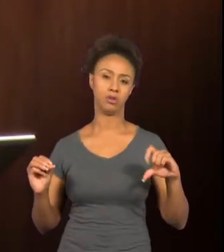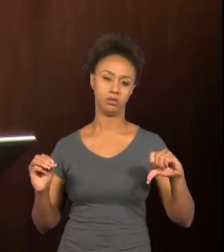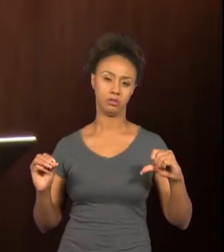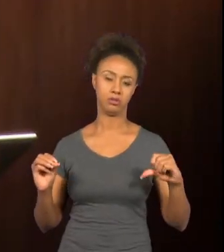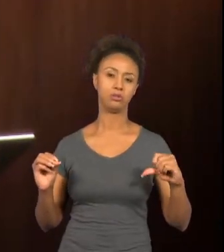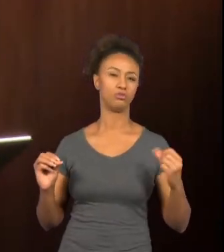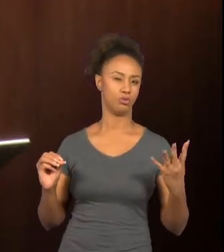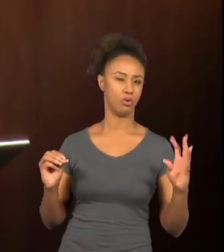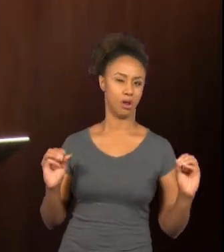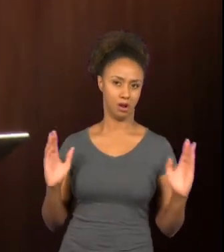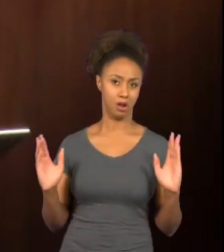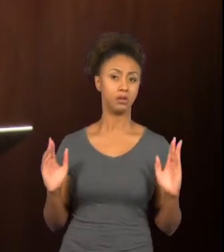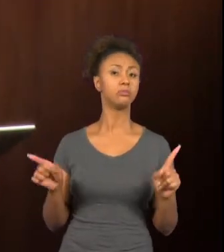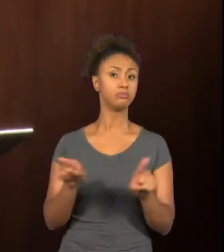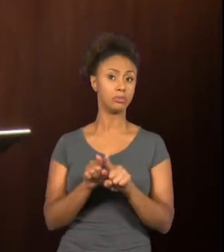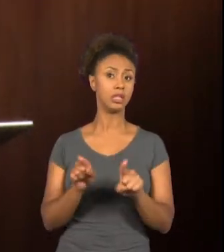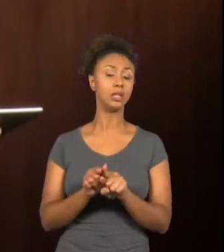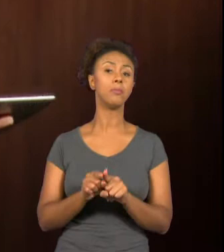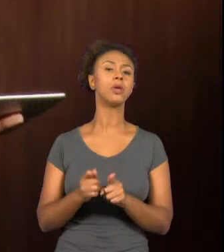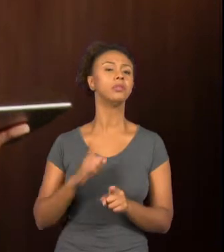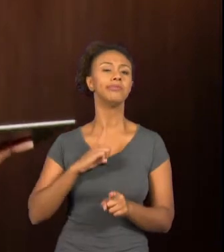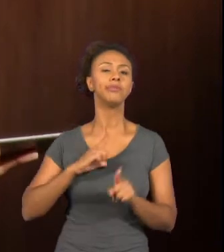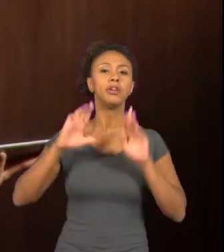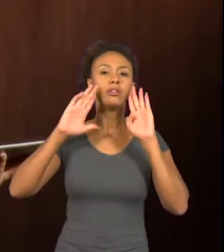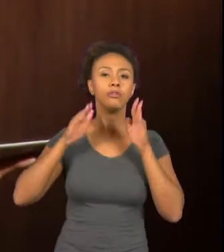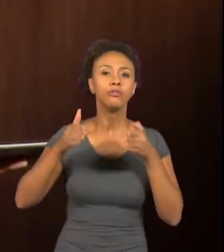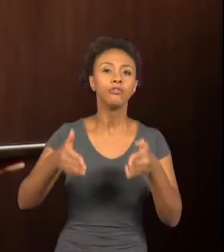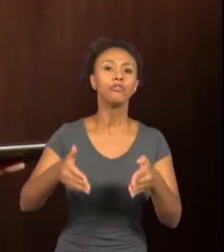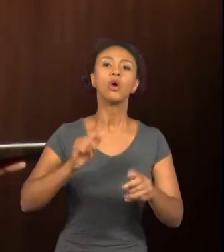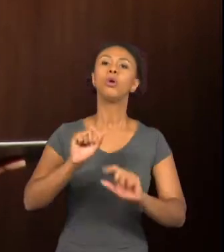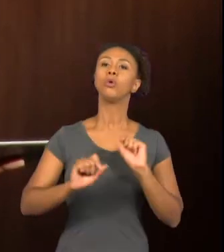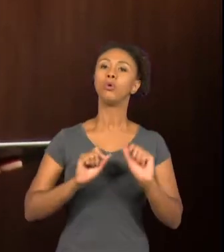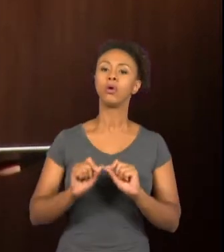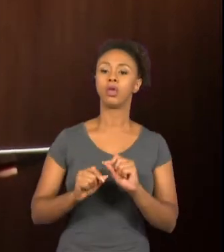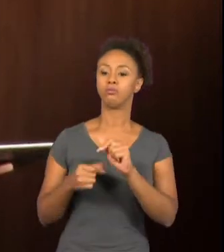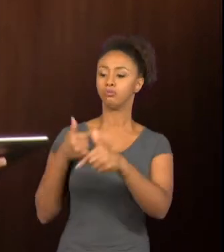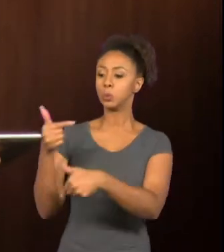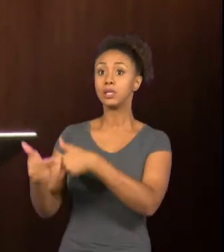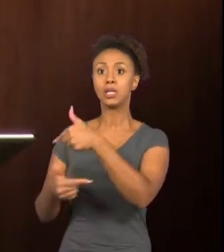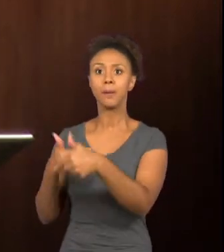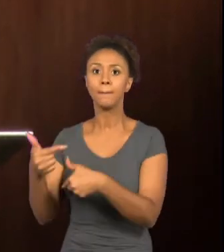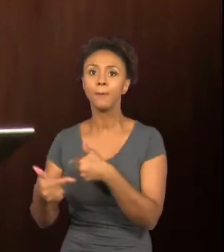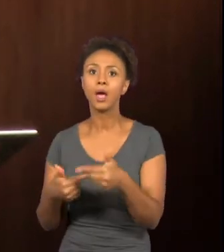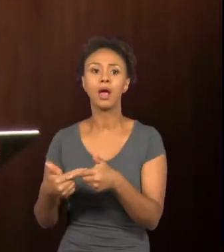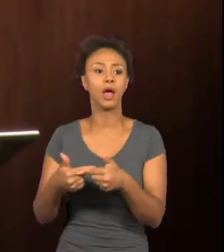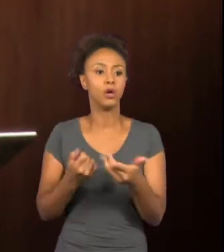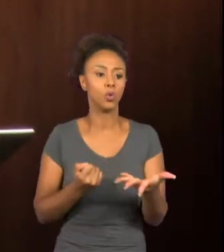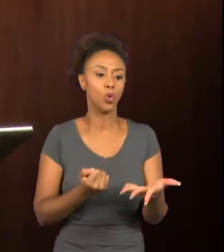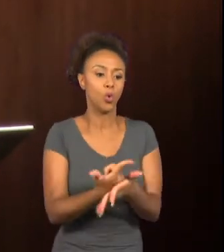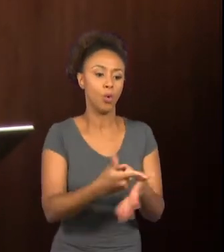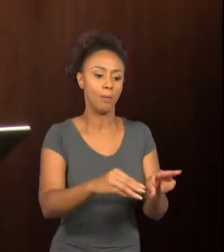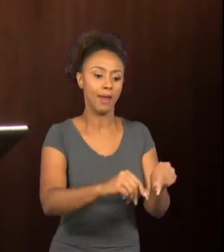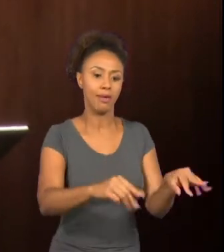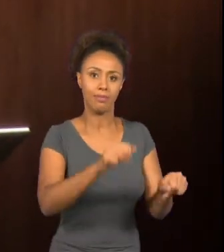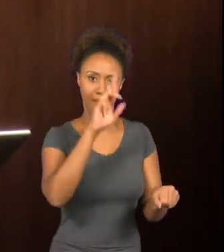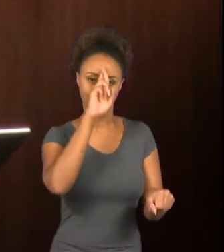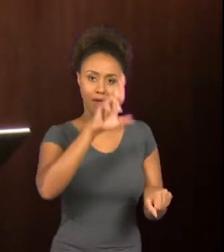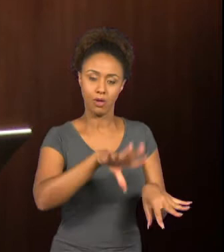SOBRE ESSE ÂMBITO DO TRABALHO E DA POSSE DA TERRA, DO PRÓPRIO JORGE AMADO, TEM AQUI UM